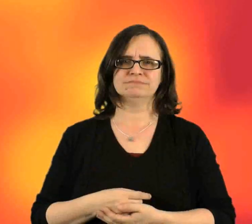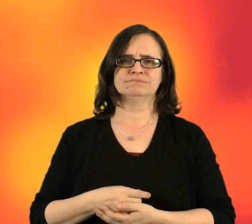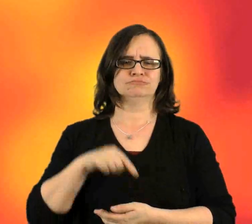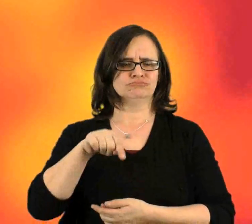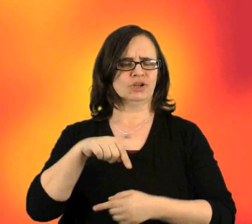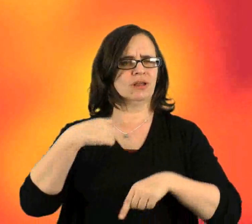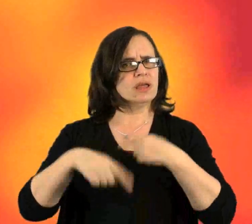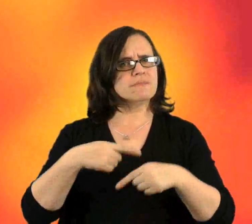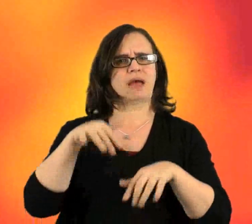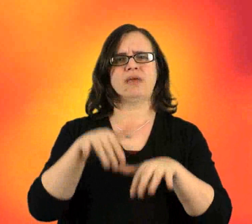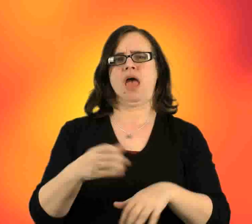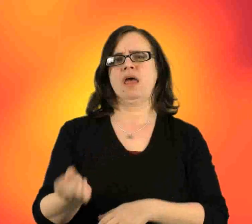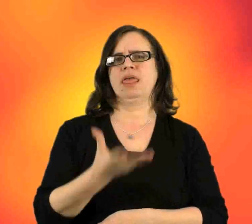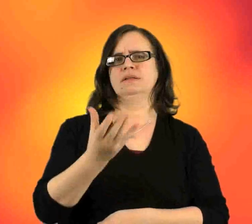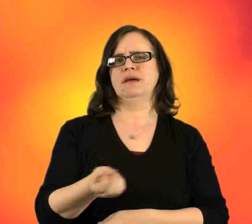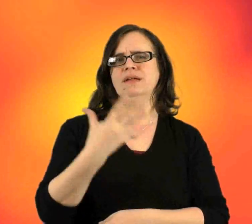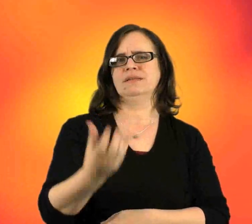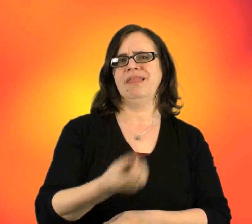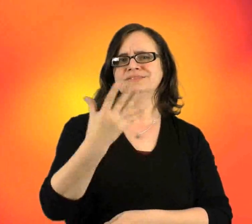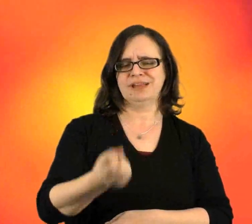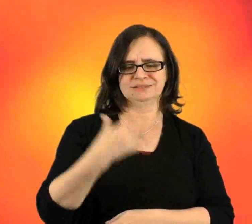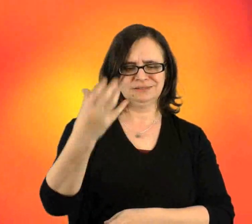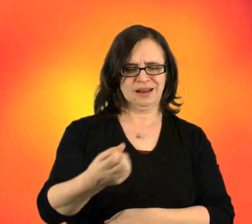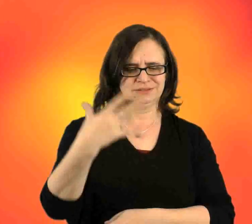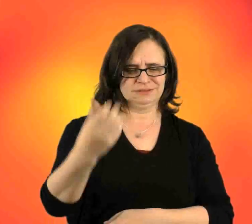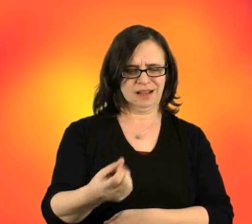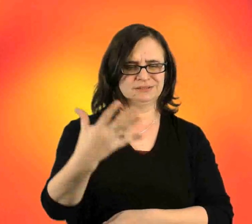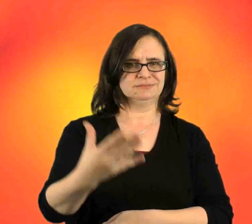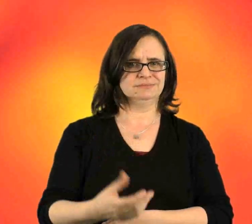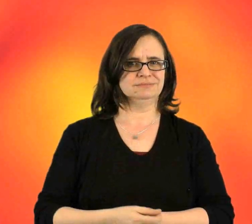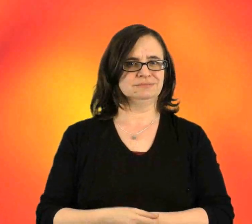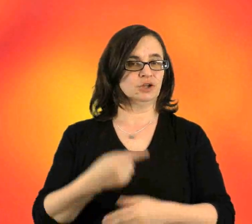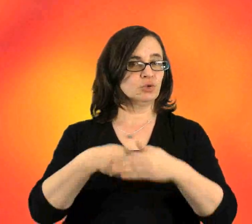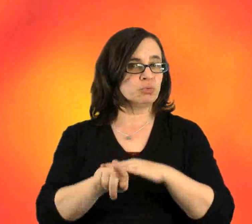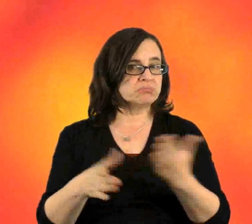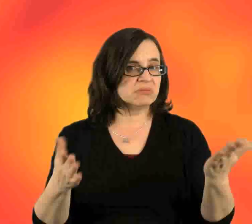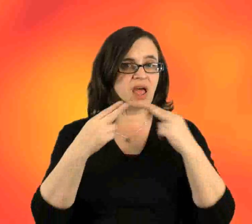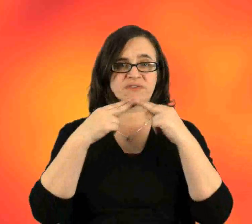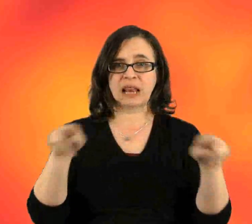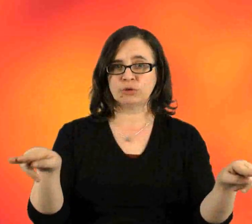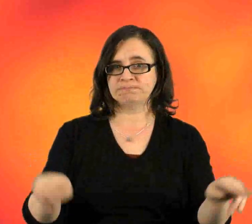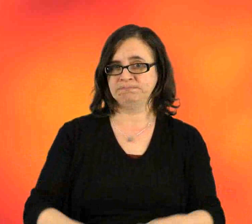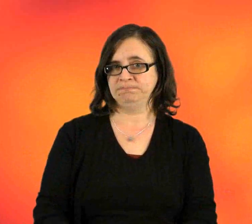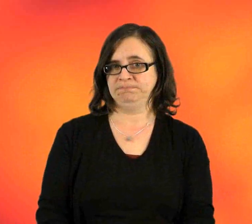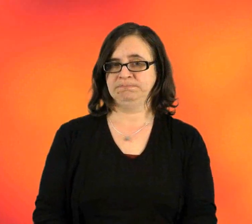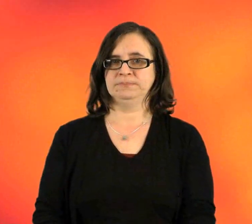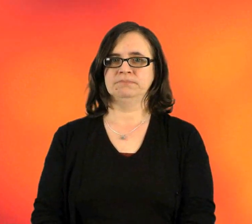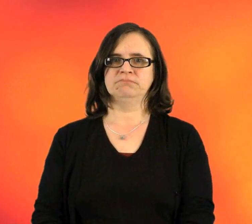Deshalb hat Jesus ewiges Licht Durch das Evangelium